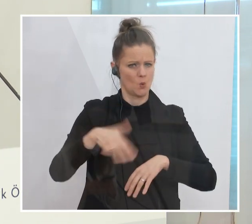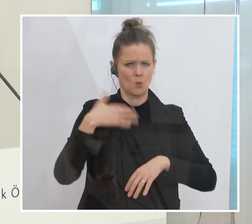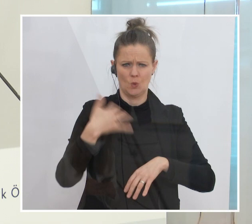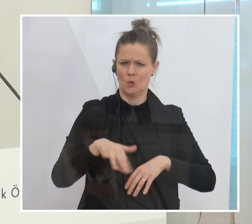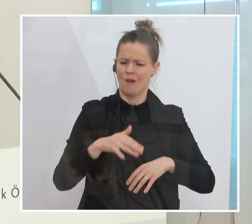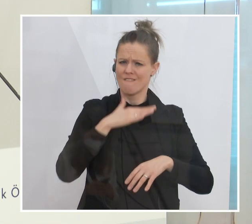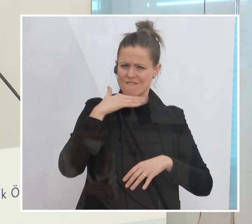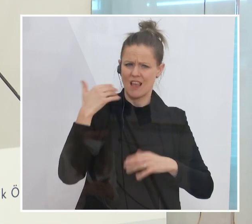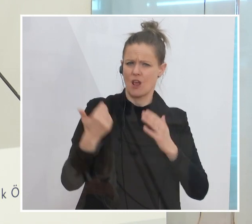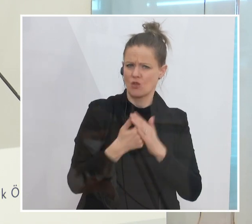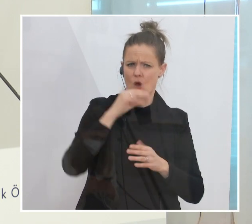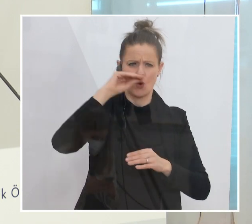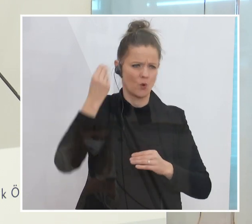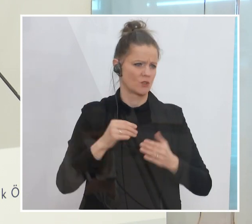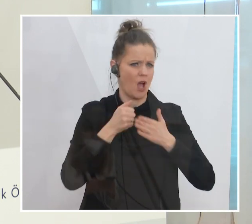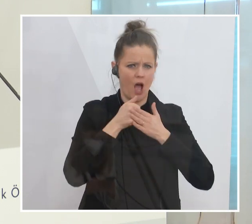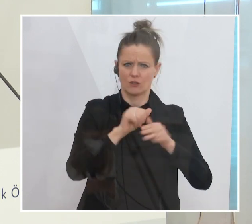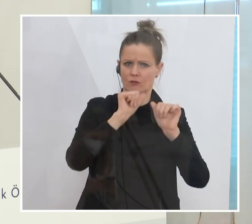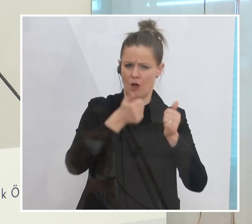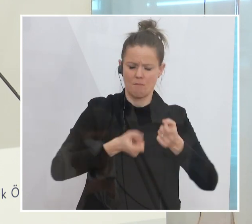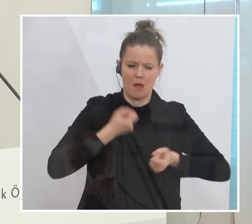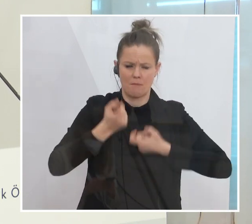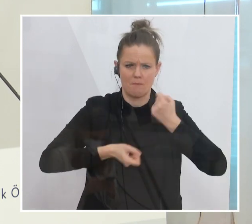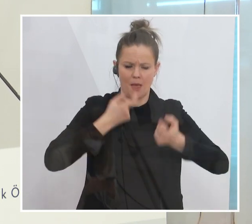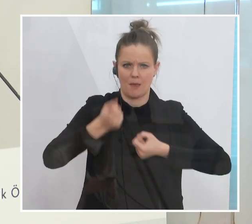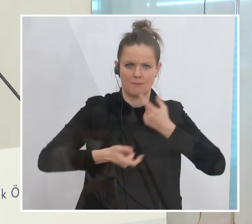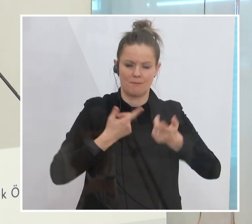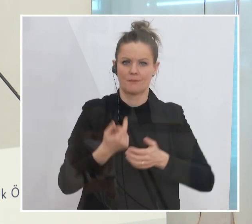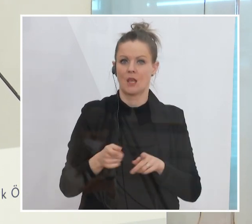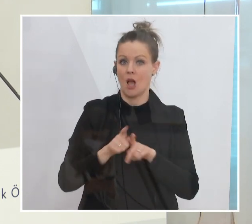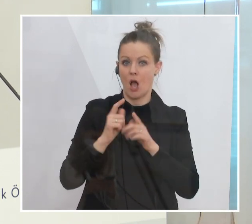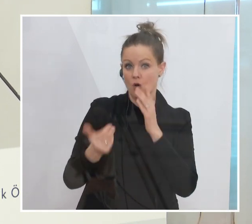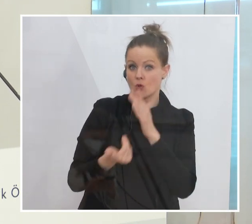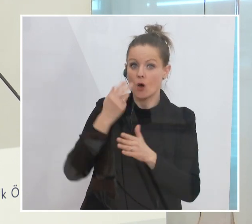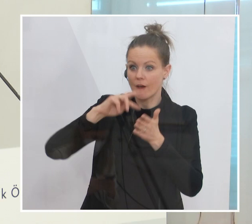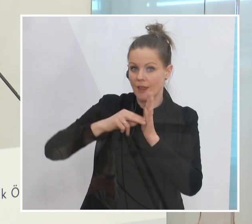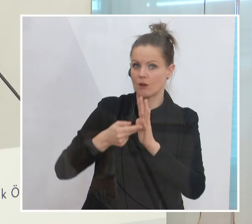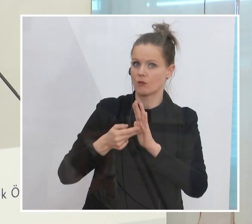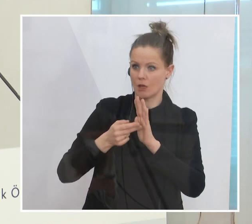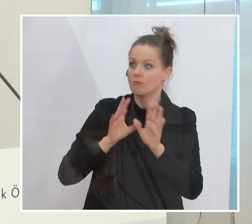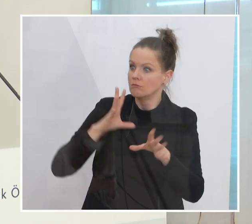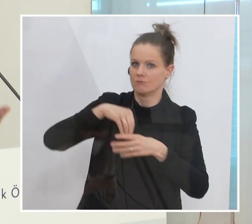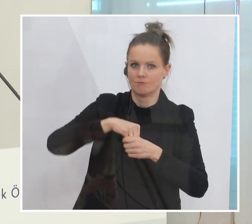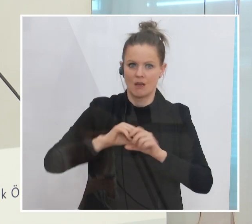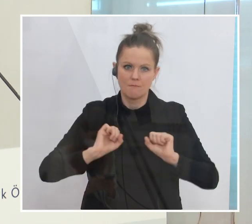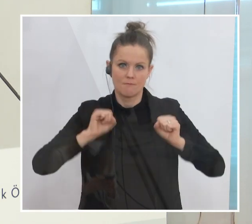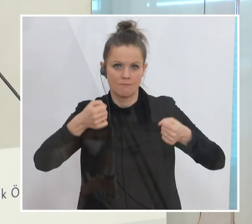künstlerische Ausdrucksformen. Reagiert auf neue Technologien. Knüpft Partnerschaften mit anderen